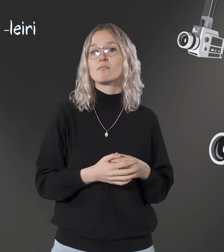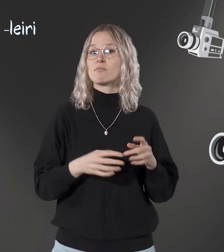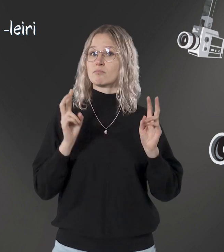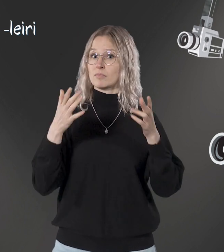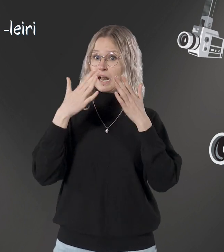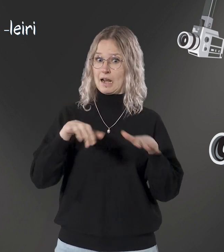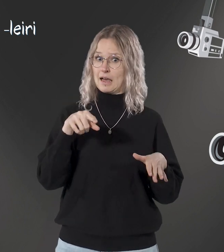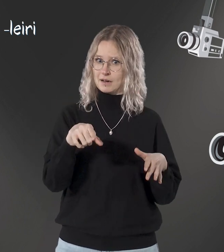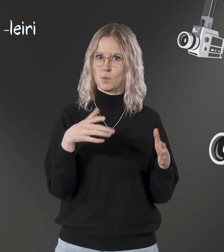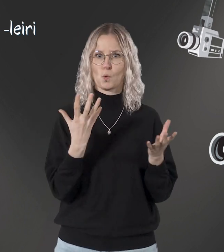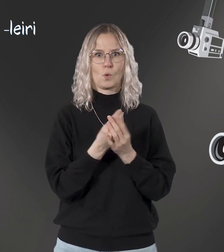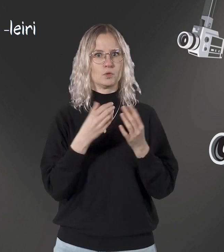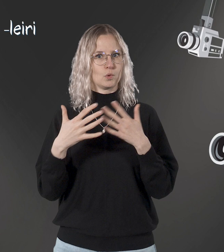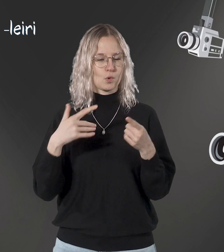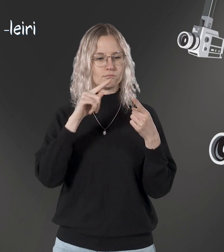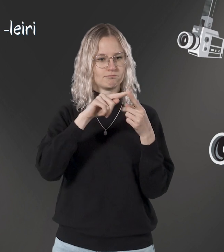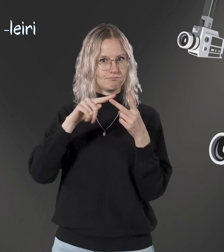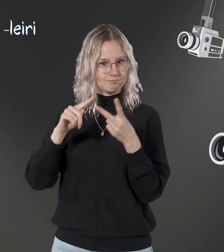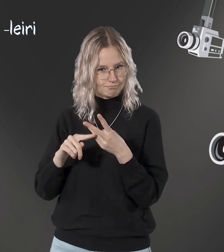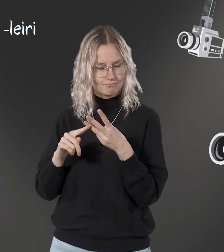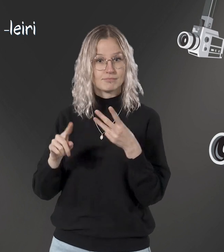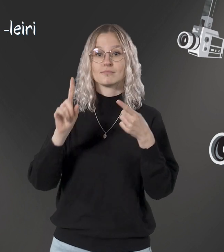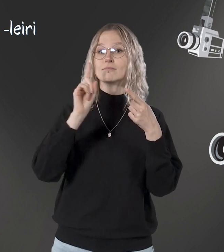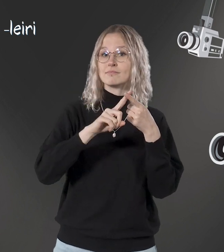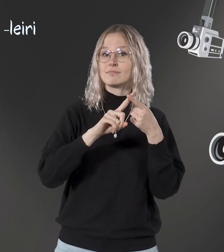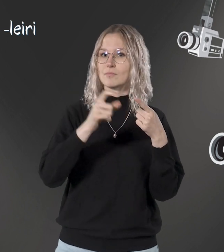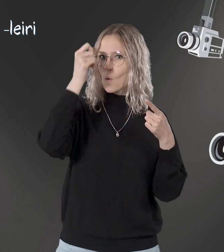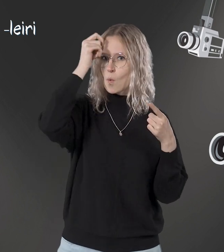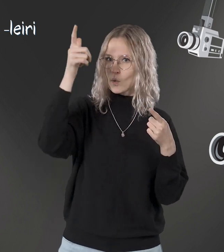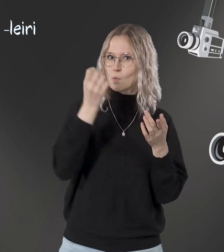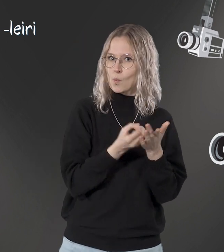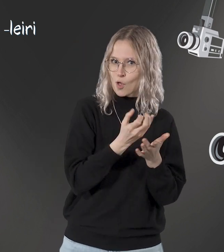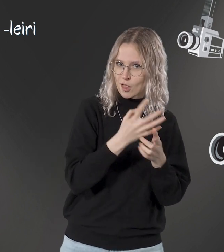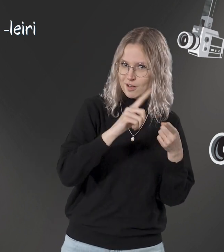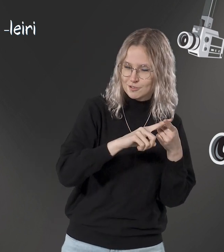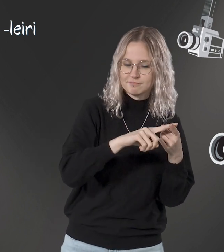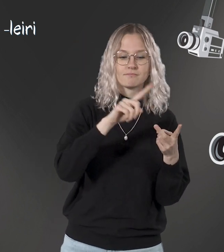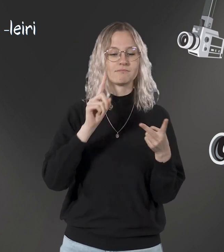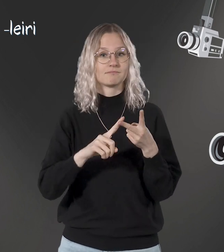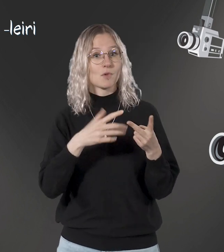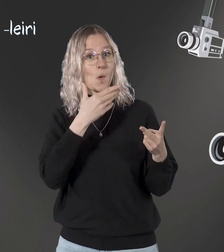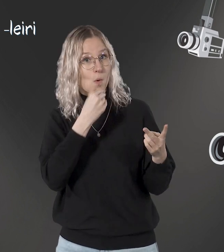Leirin järjestävät yhteistyössä Kuurojen Liiton kulttuurituotanto, -